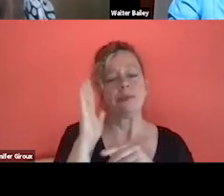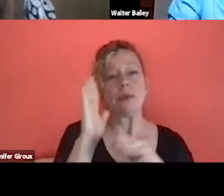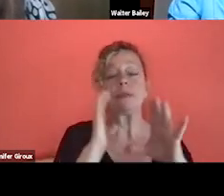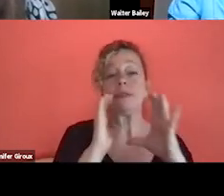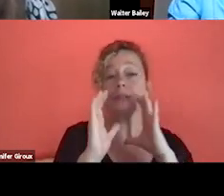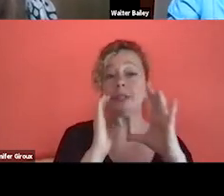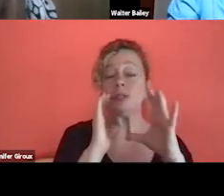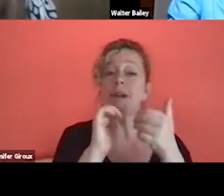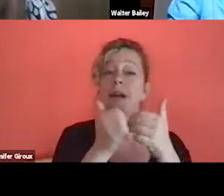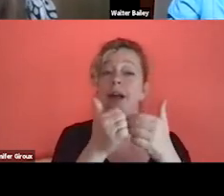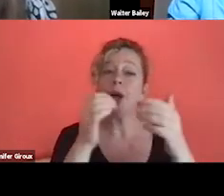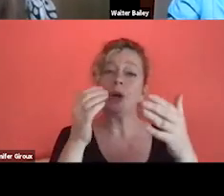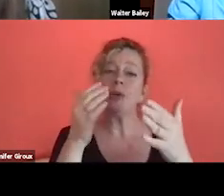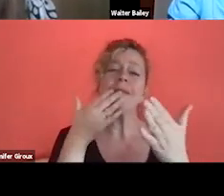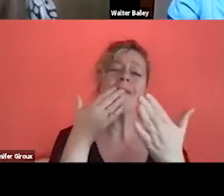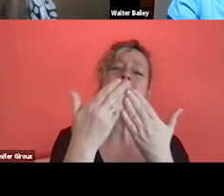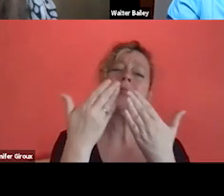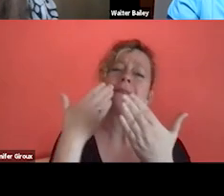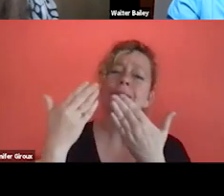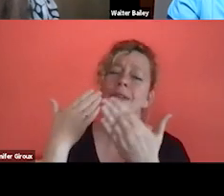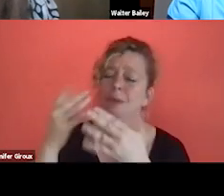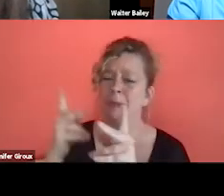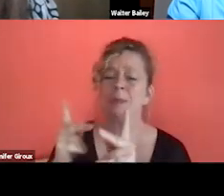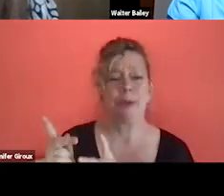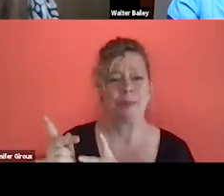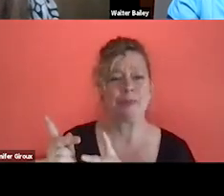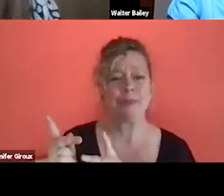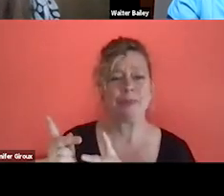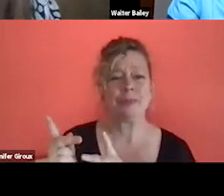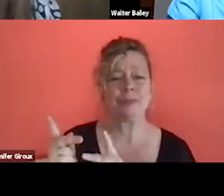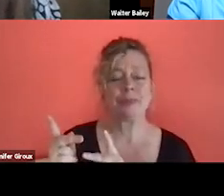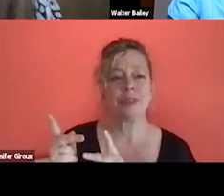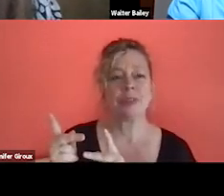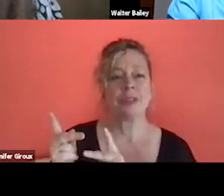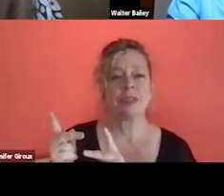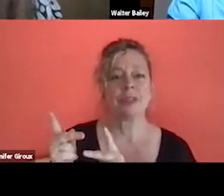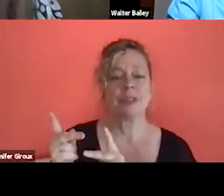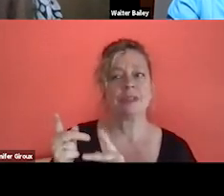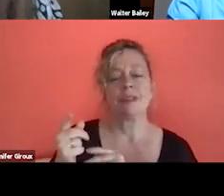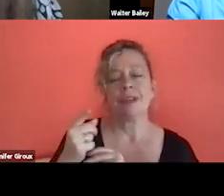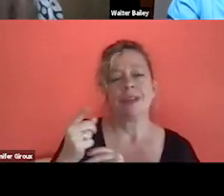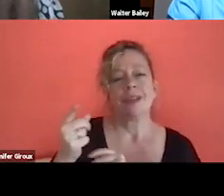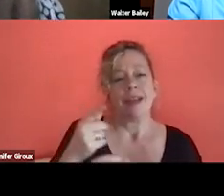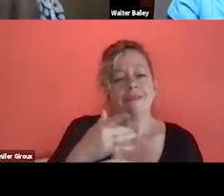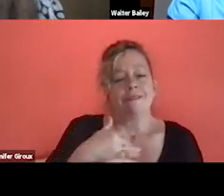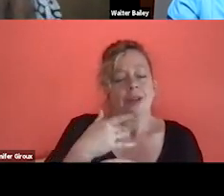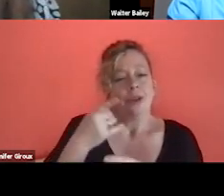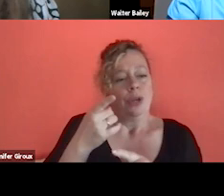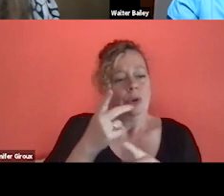es lo increíblemente agradecida que estaba la gente. El hecho de que sintieran que los cuidabas,